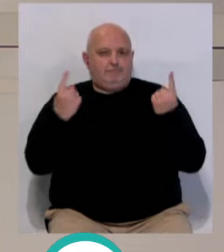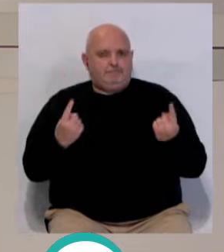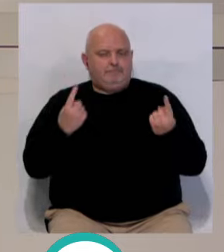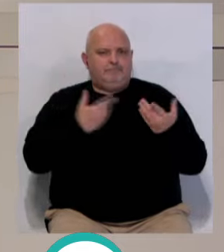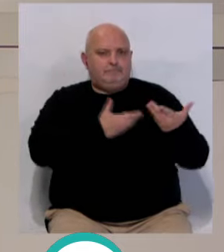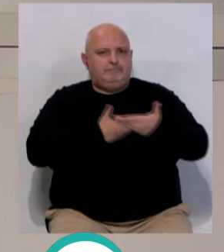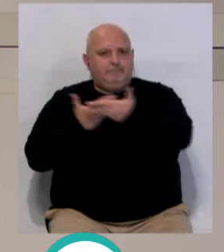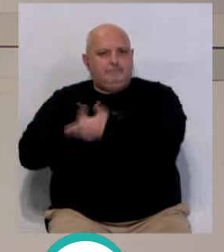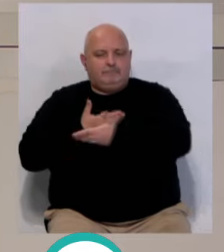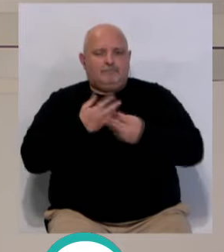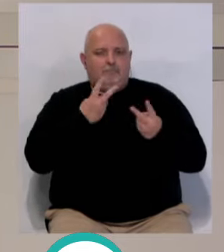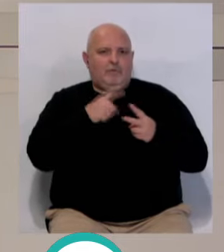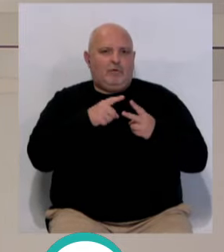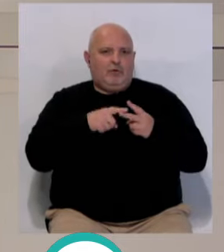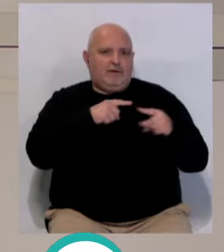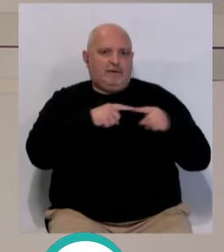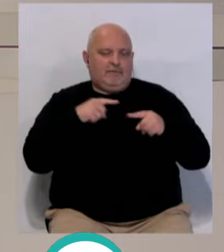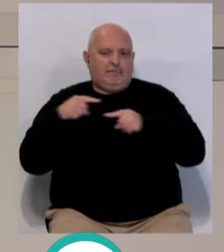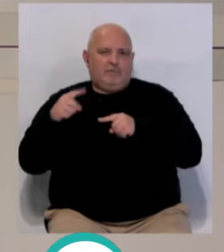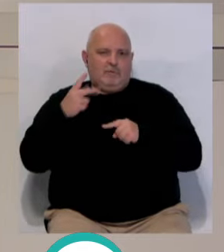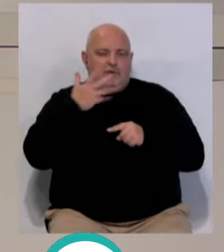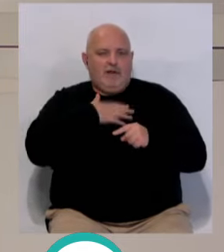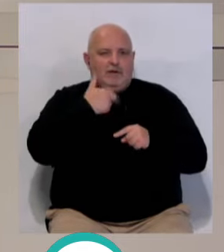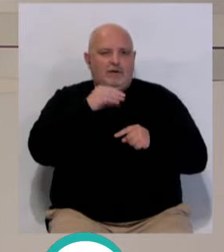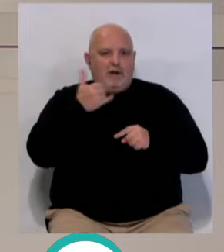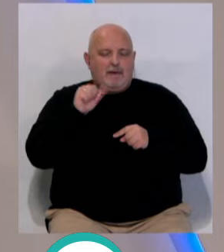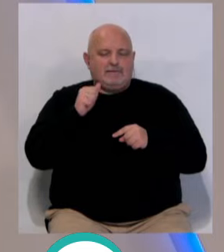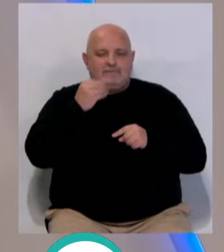submarino amarillo con dos técnicos y buenos amigos Antonio camo muy buenas noches Hola